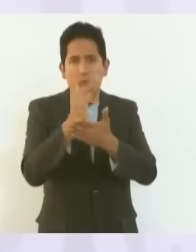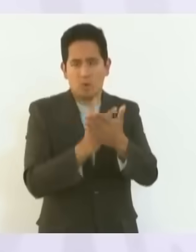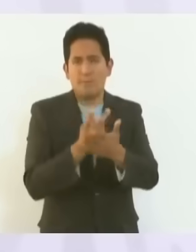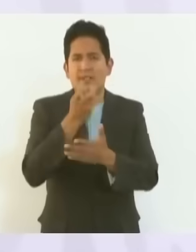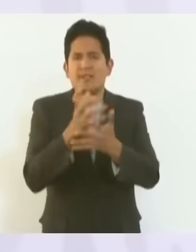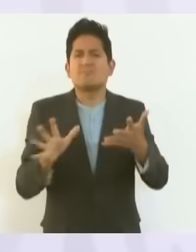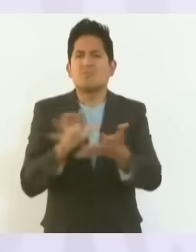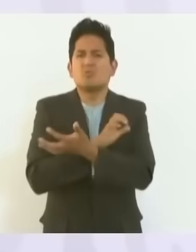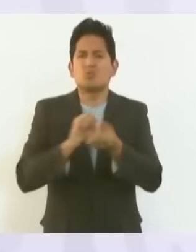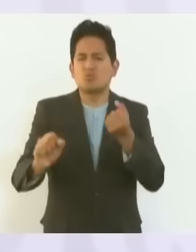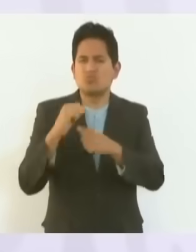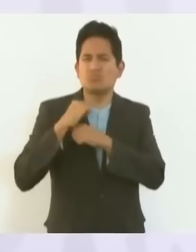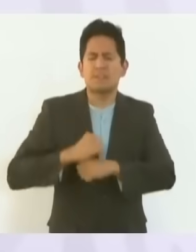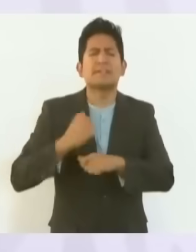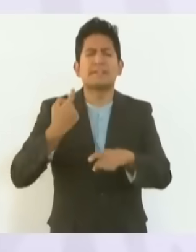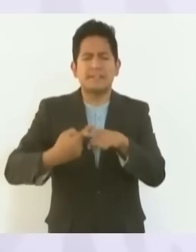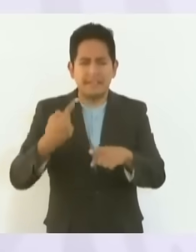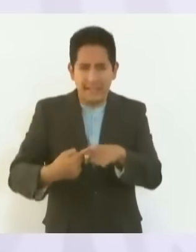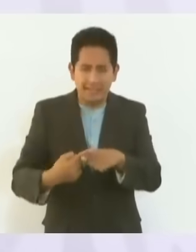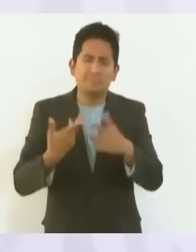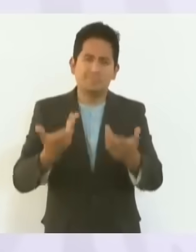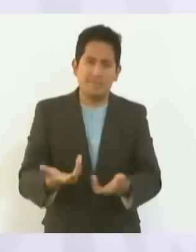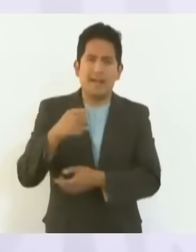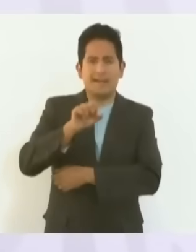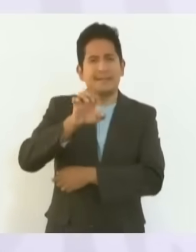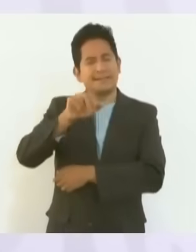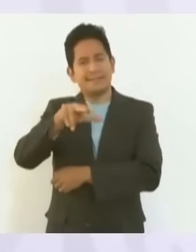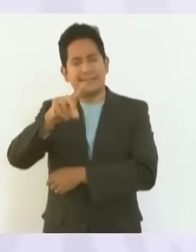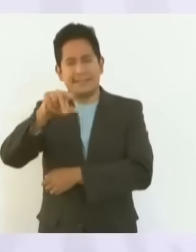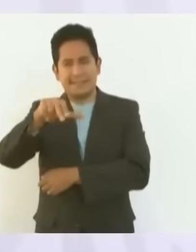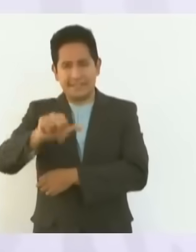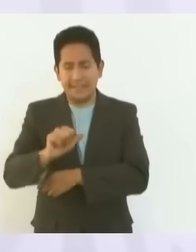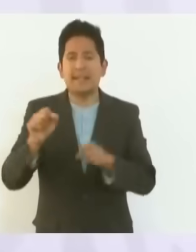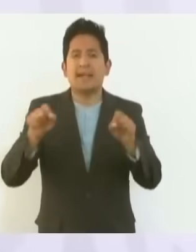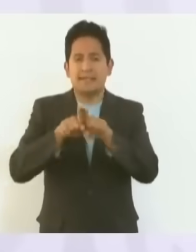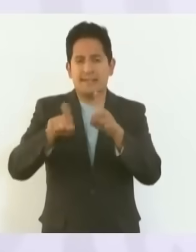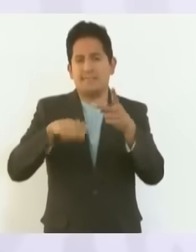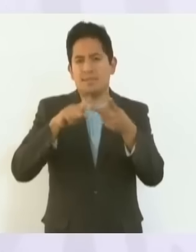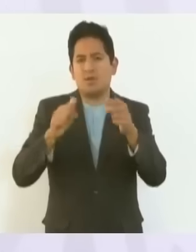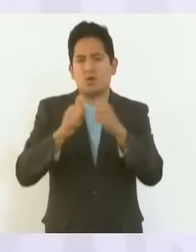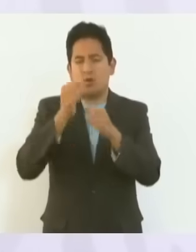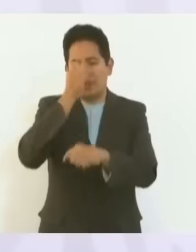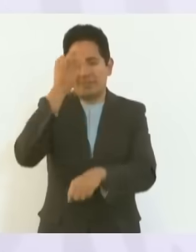Defensa Nacional. quien conduce este programa junto con la Secretaría de Gobernación y por